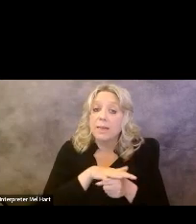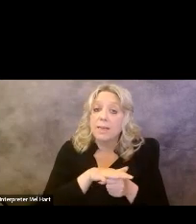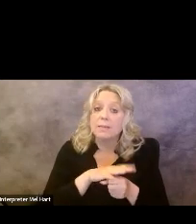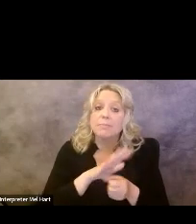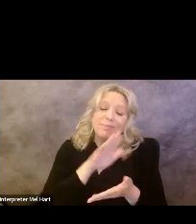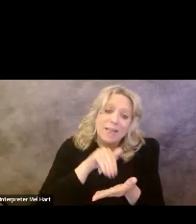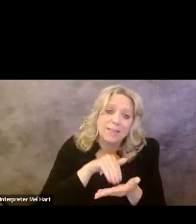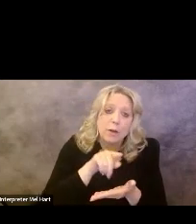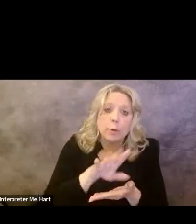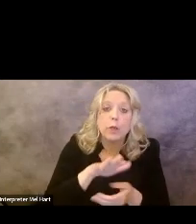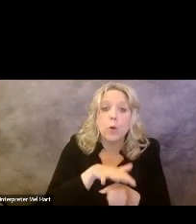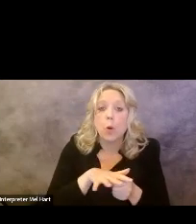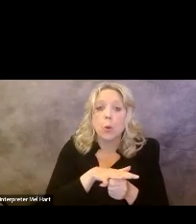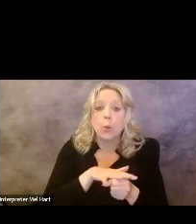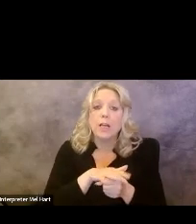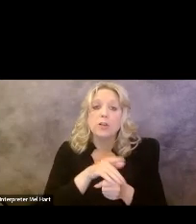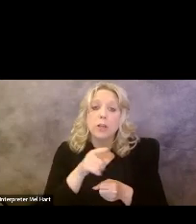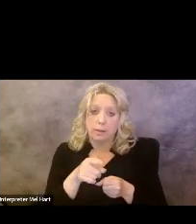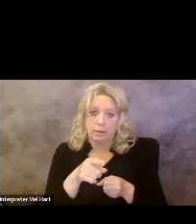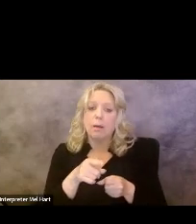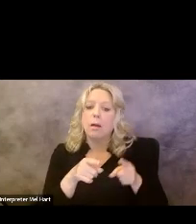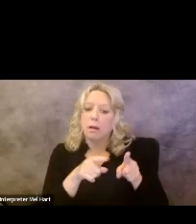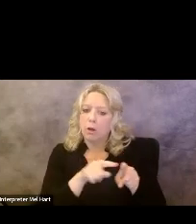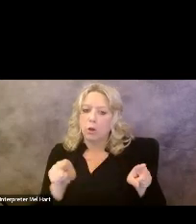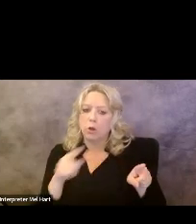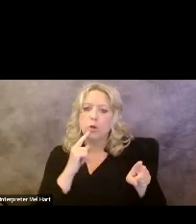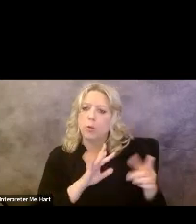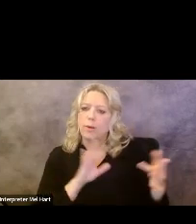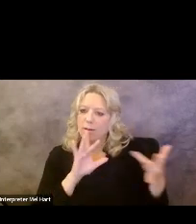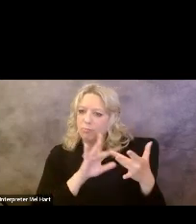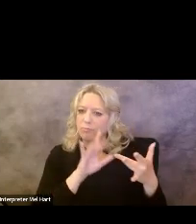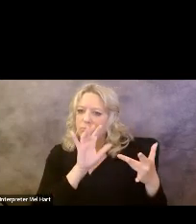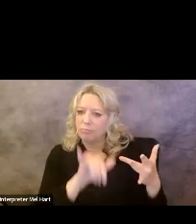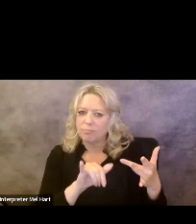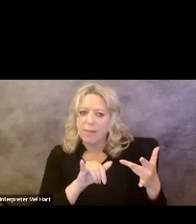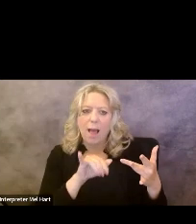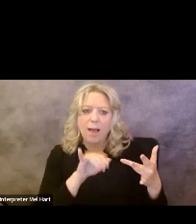asociarnos en su trabajo y por eso esperamos destacarlo en futuras sesiones. También